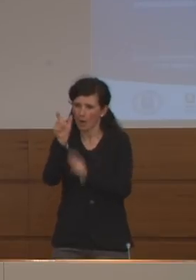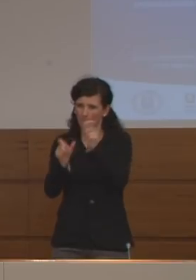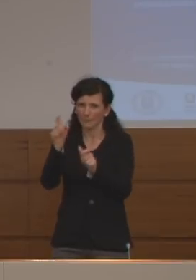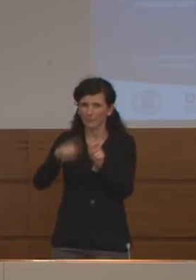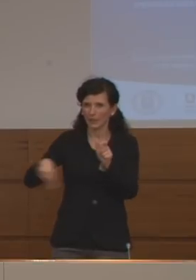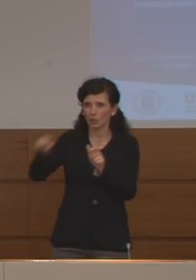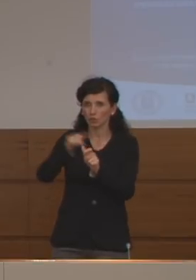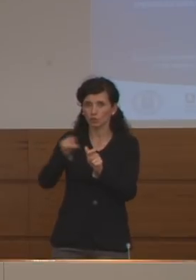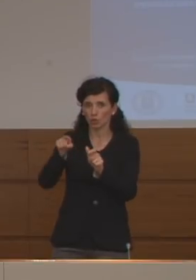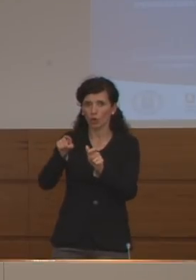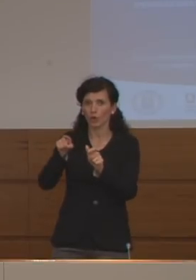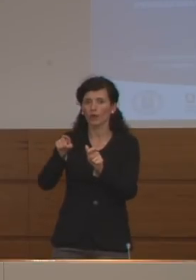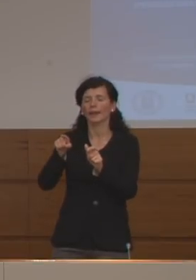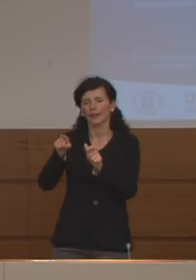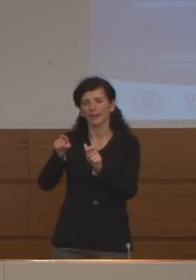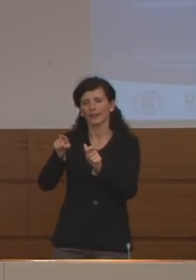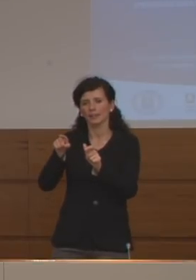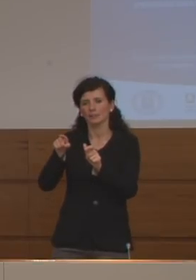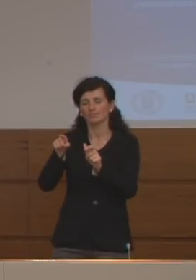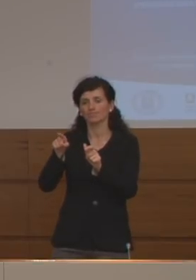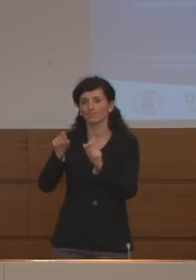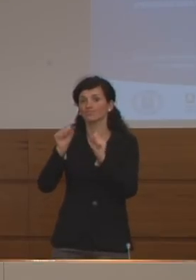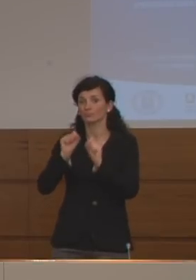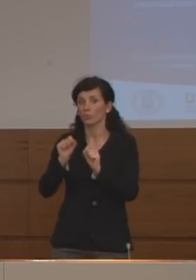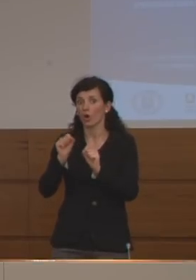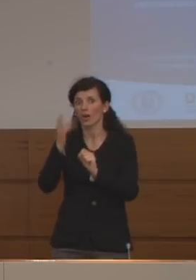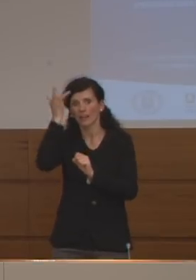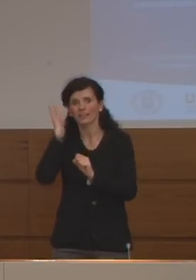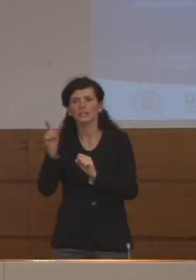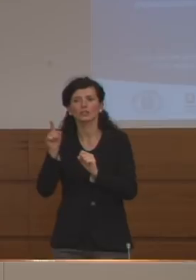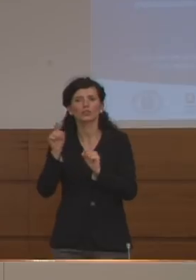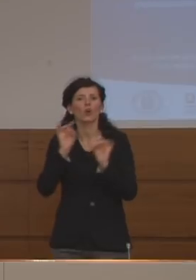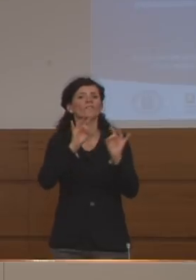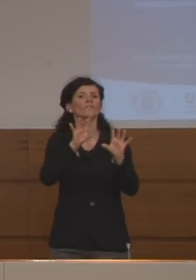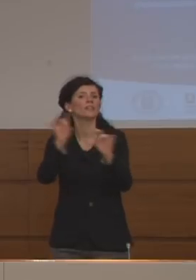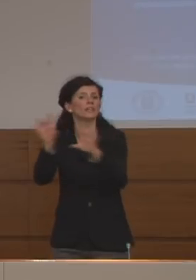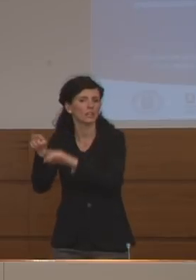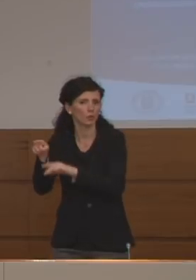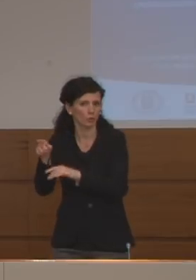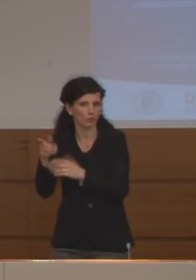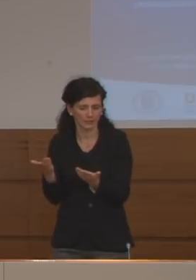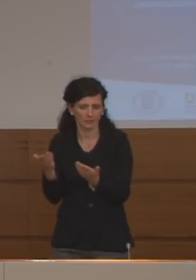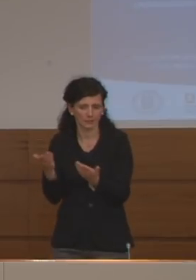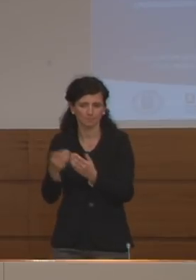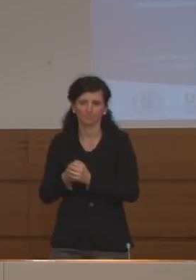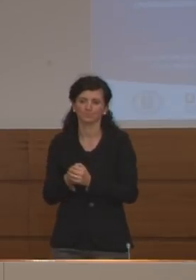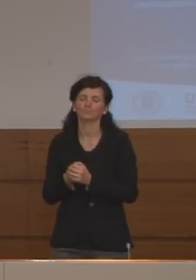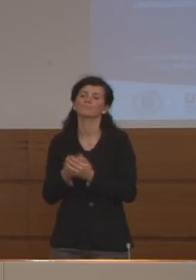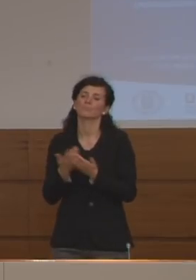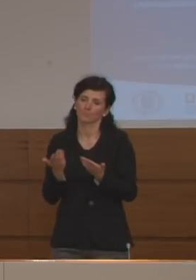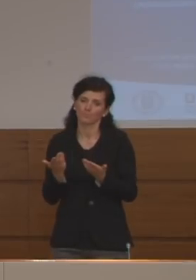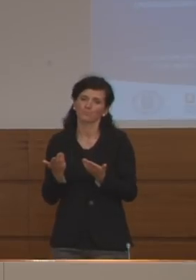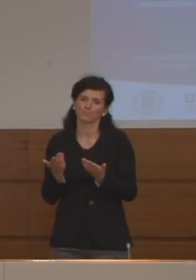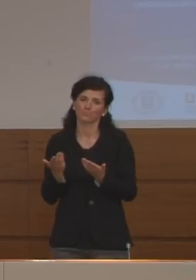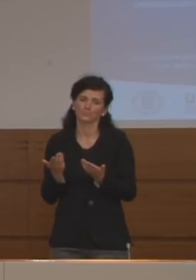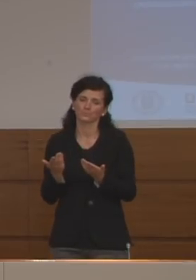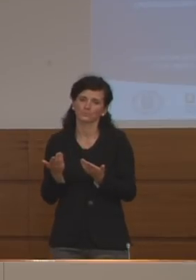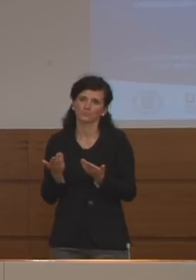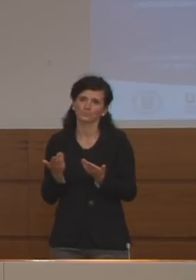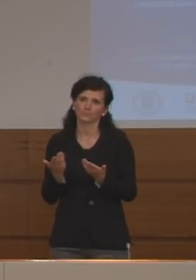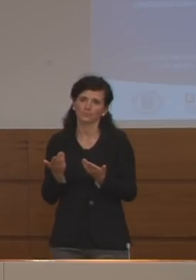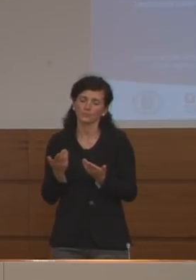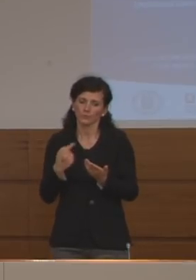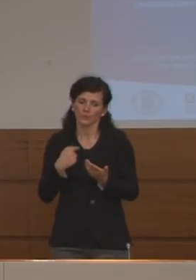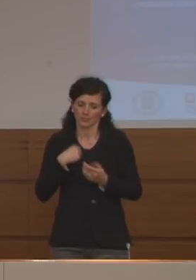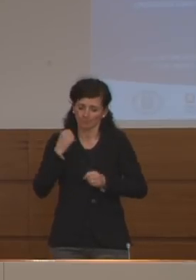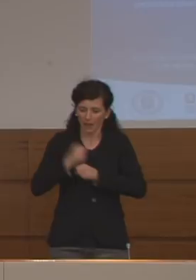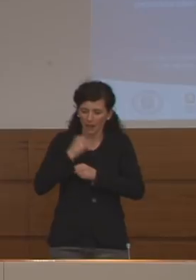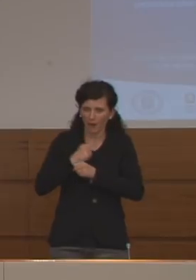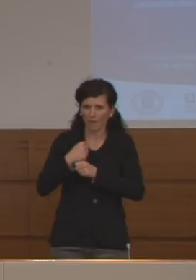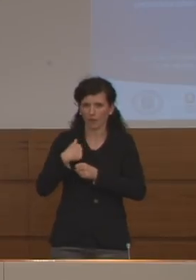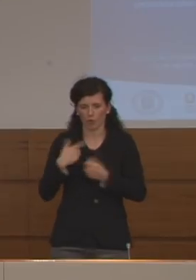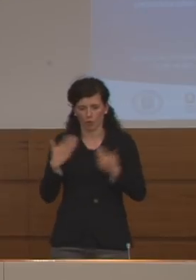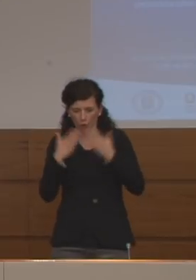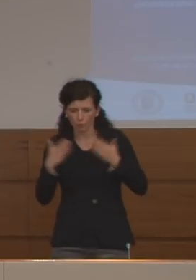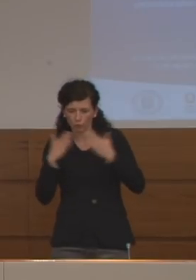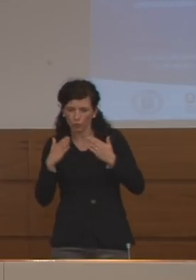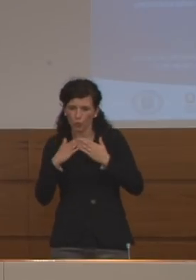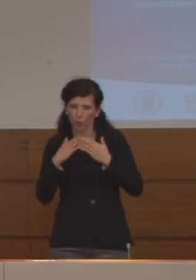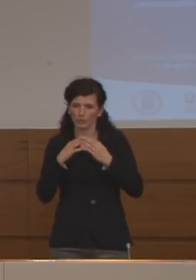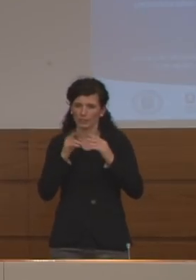decisamente più alto e quindi ci sia di fatto una maggior proporzione di